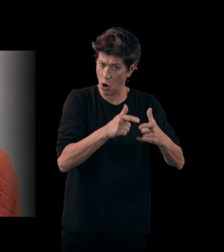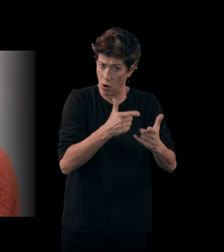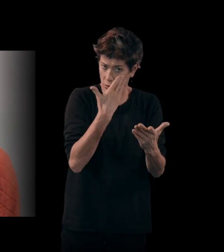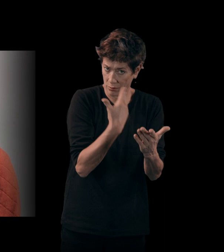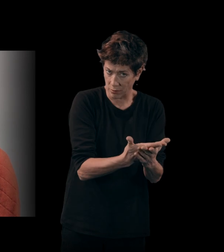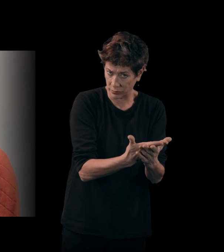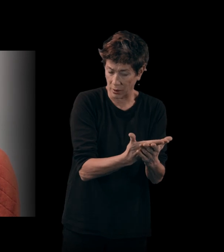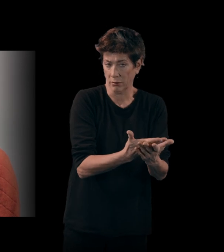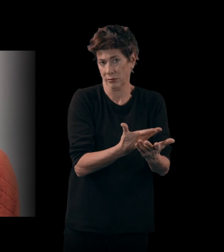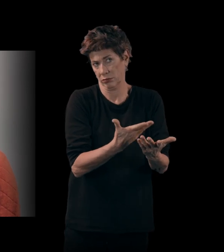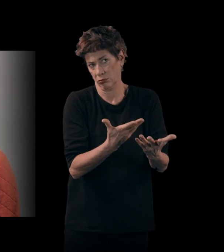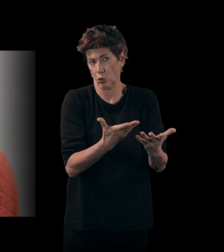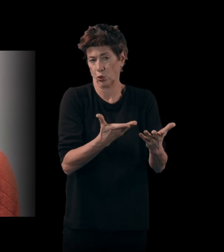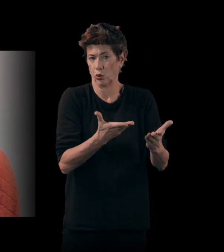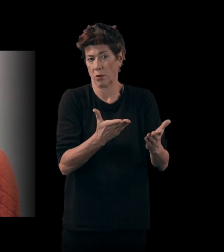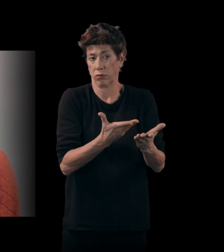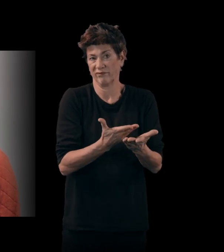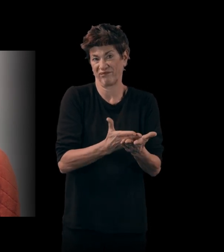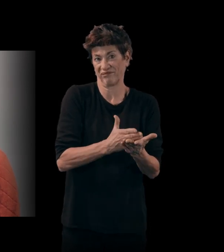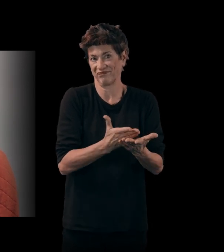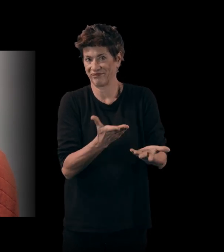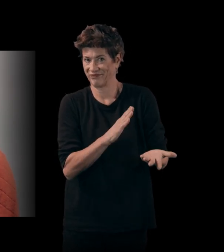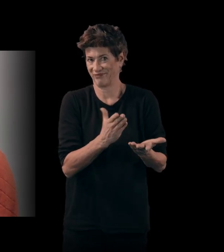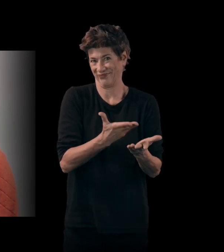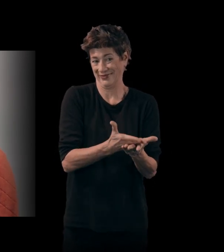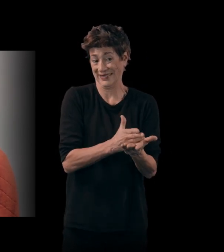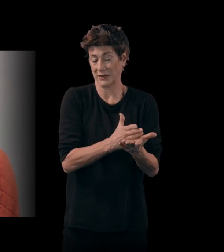d’une certaine manière, est bâtarde, il faut l’assumer.